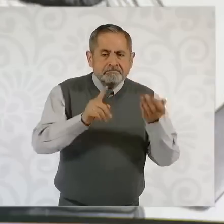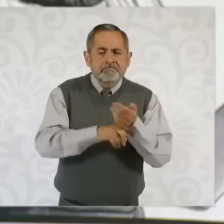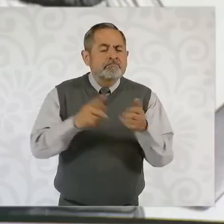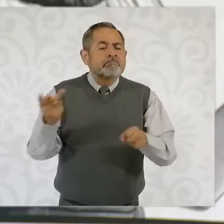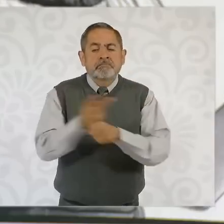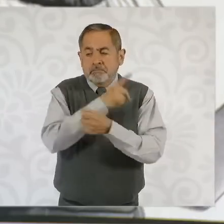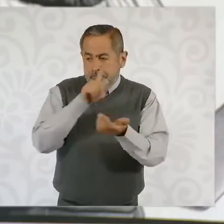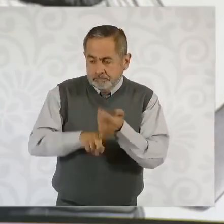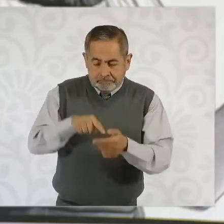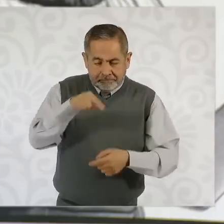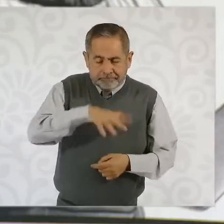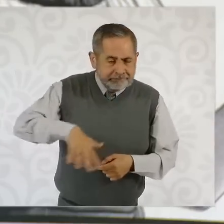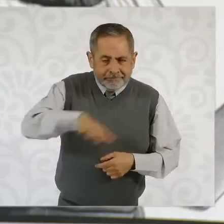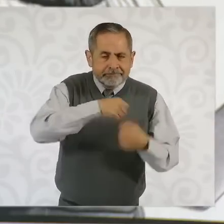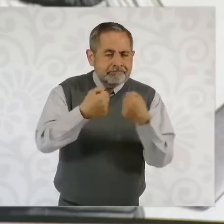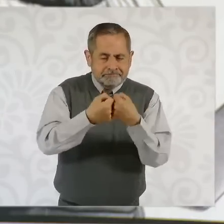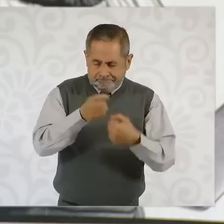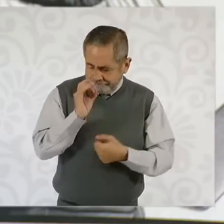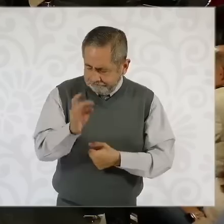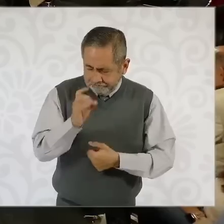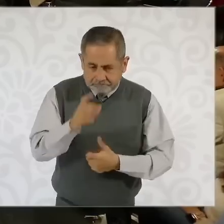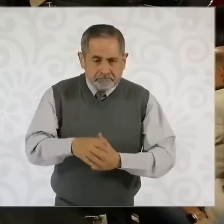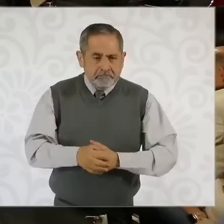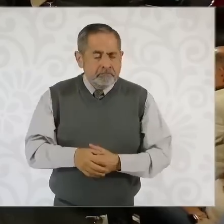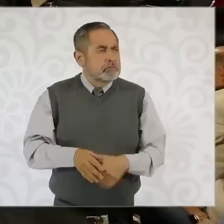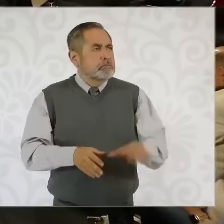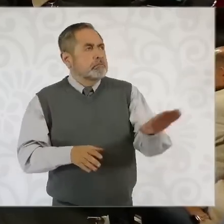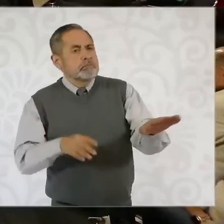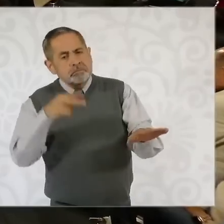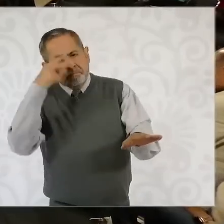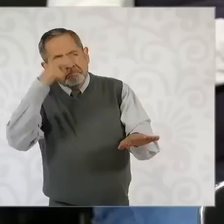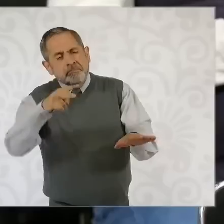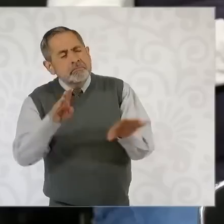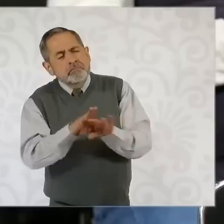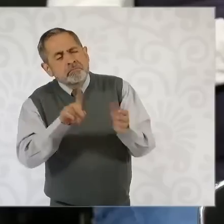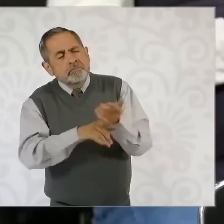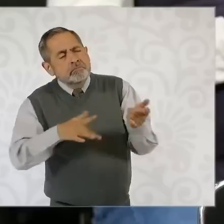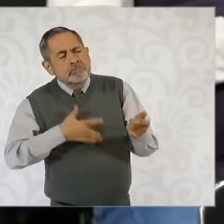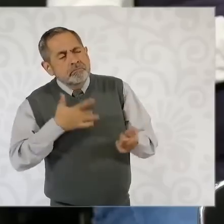que hay en la frontera eh desde la perspectiva de México cómo se Está avanzando en las acciones que